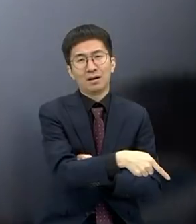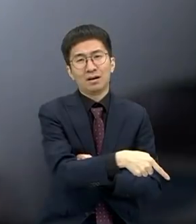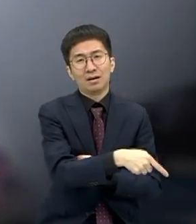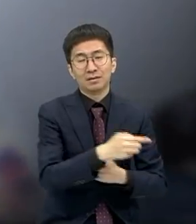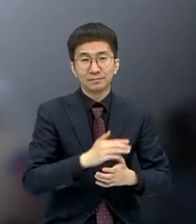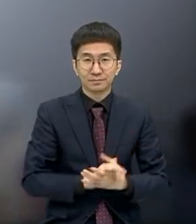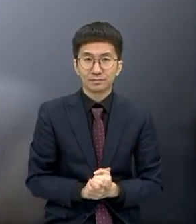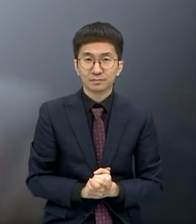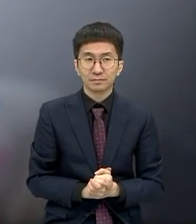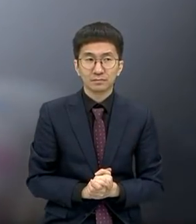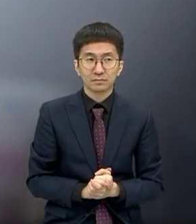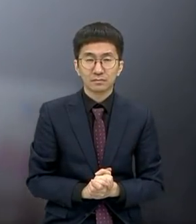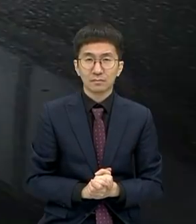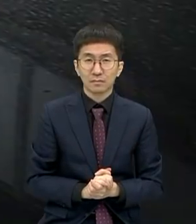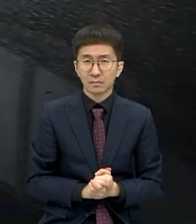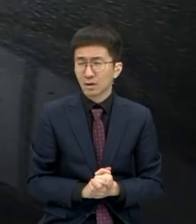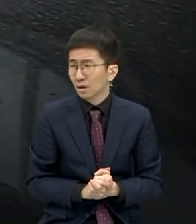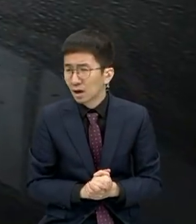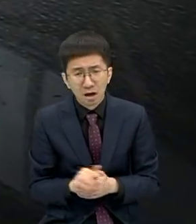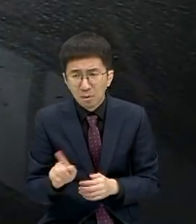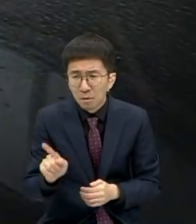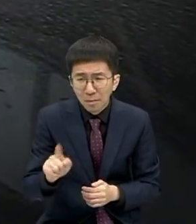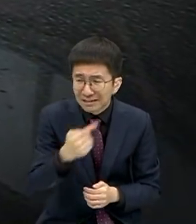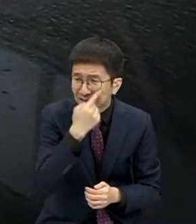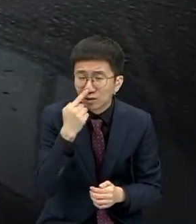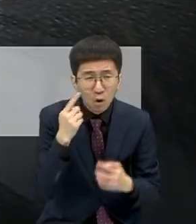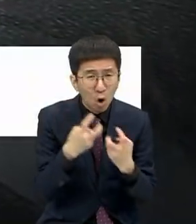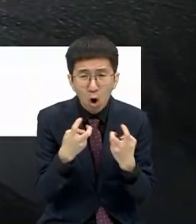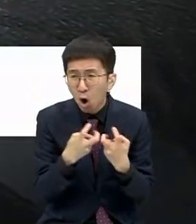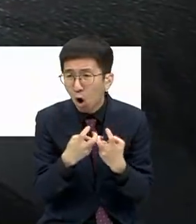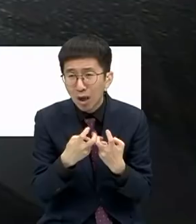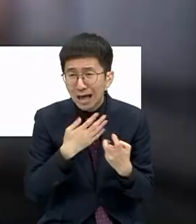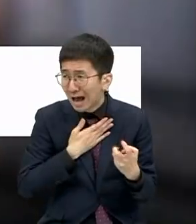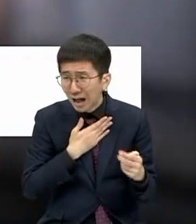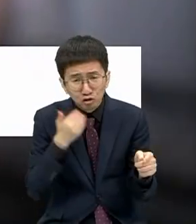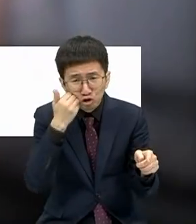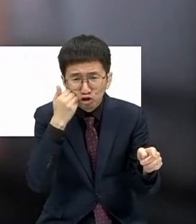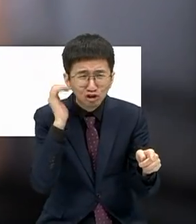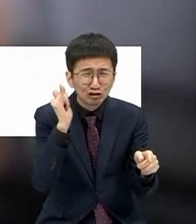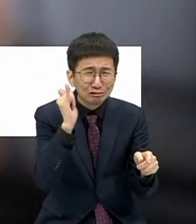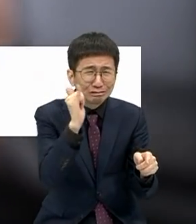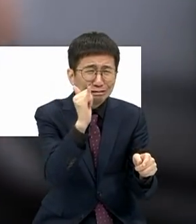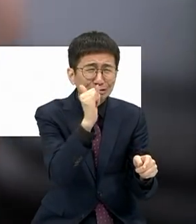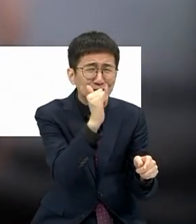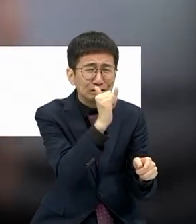(기자) 희미한 흔적이라도 찾기 위해 주변 인물에 대한 기나긴 잠복 근무에 들어갔고 조금씩 단서가 나왔습니다.